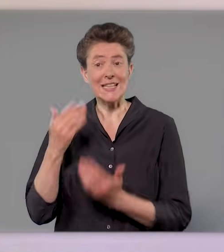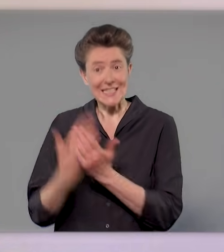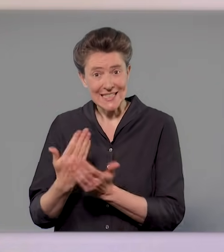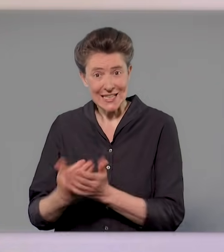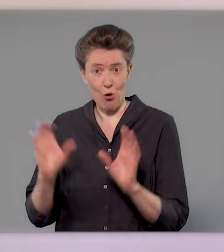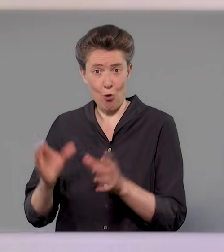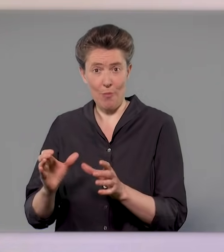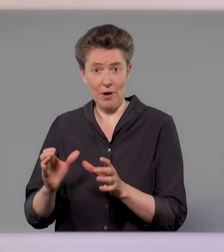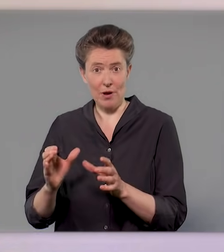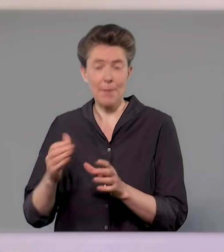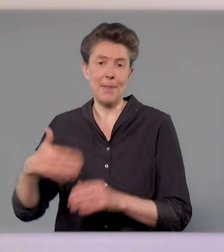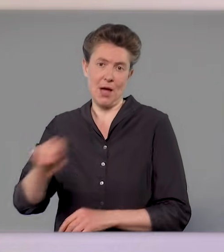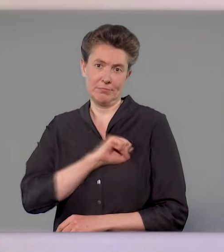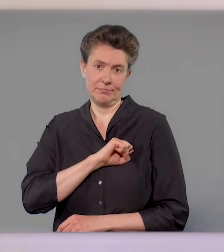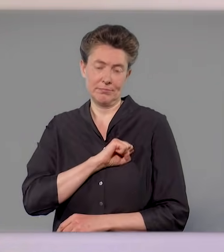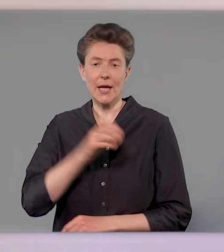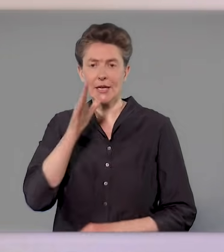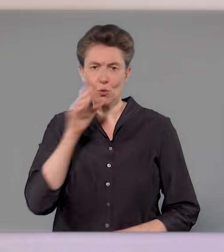für die die STIKO diesen Impfstoff empfiehlt.